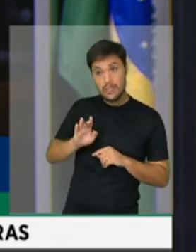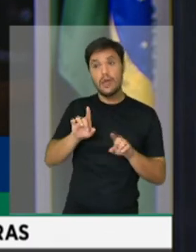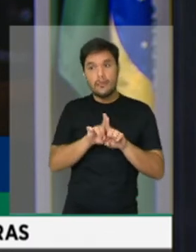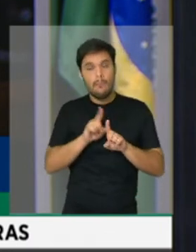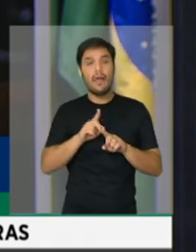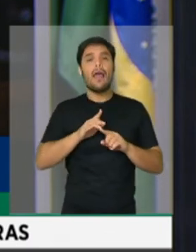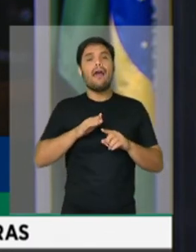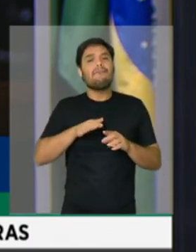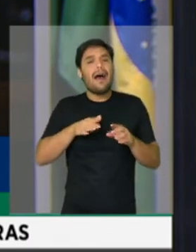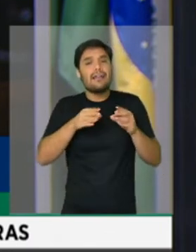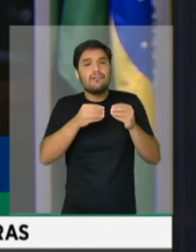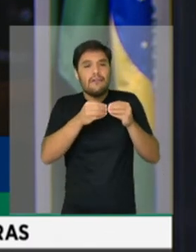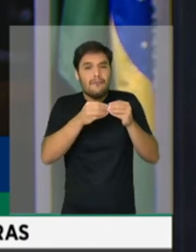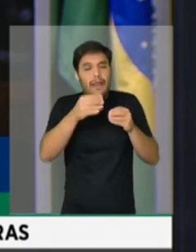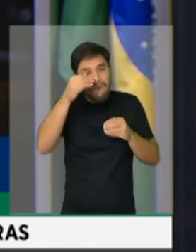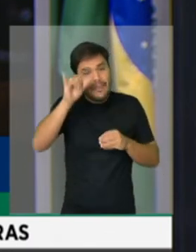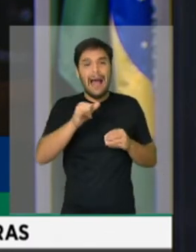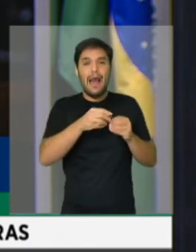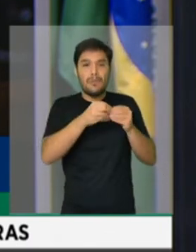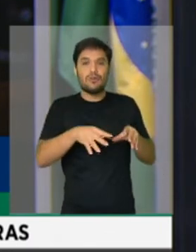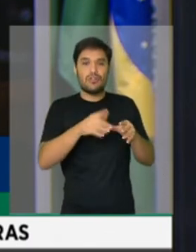RIO PARNAÍBA COMO BENEFICIÁRIA DOS PROJETOS A